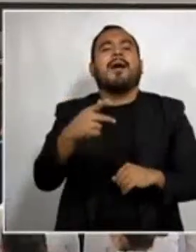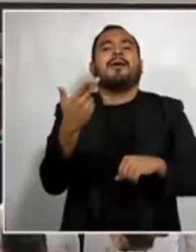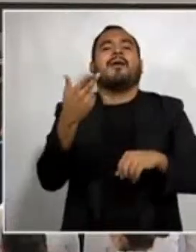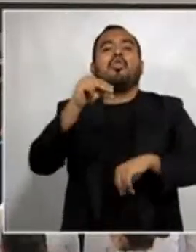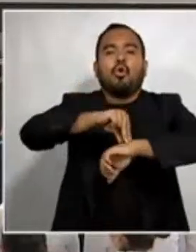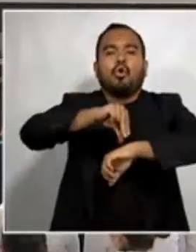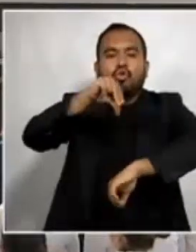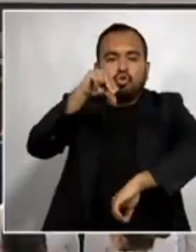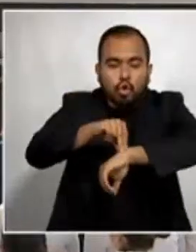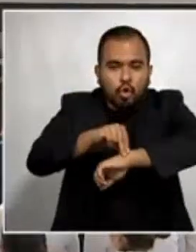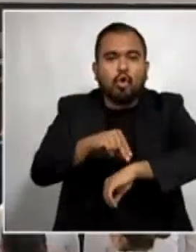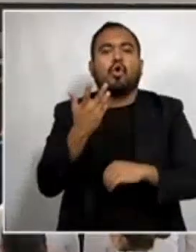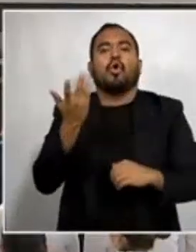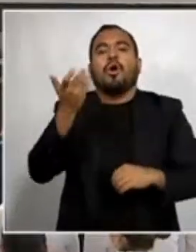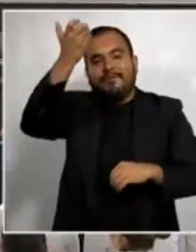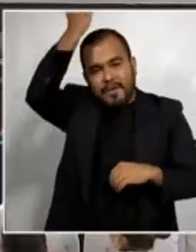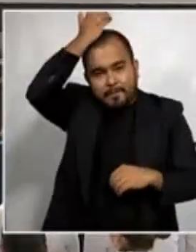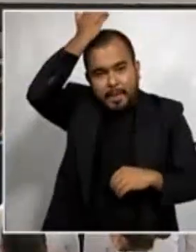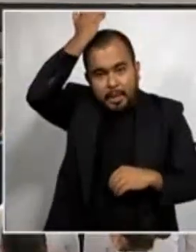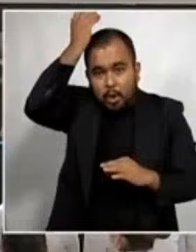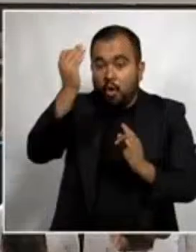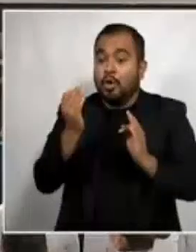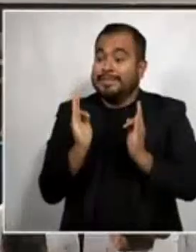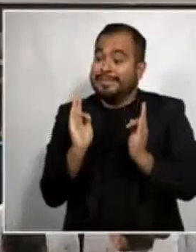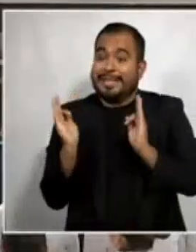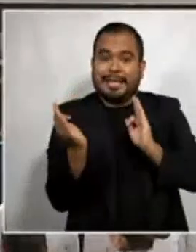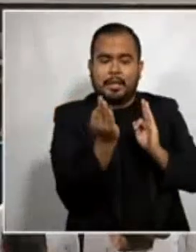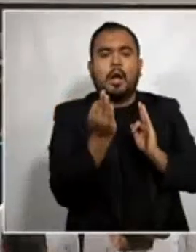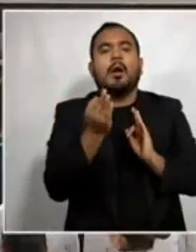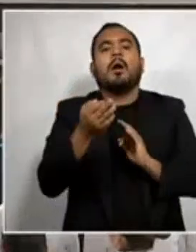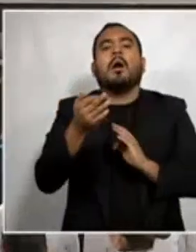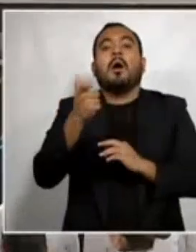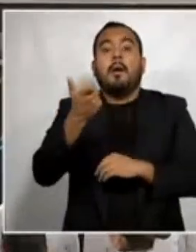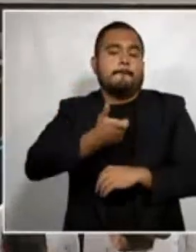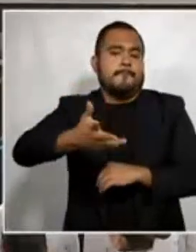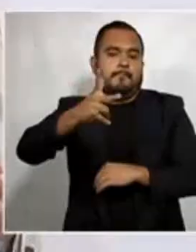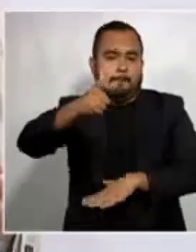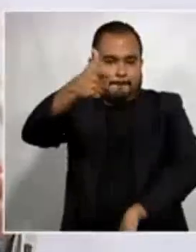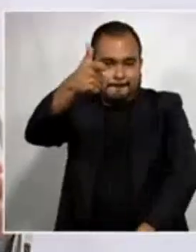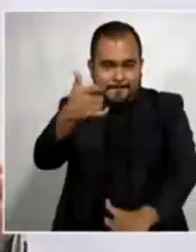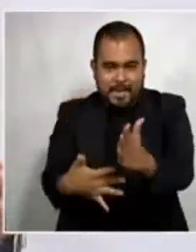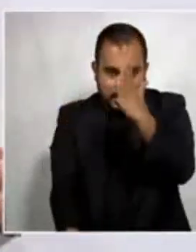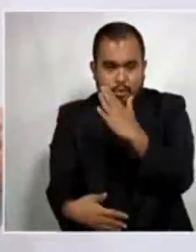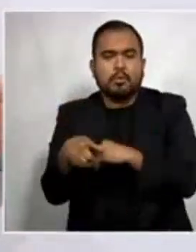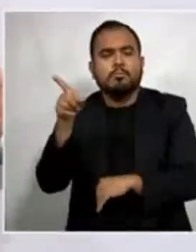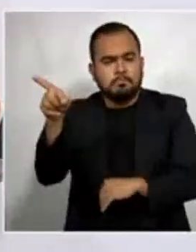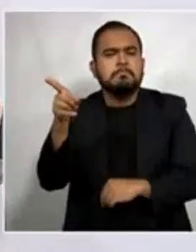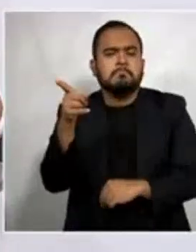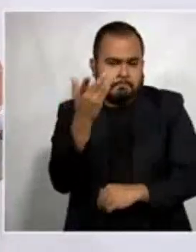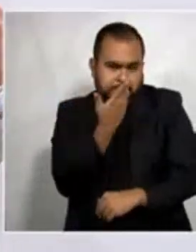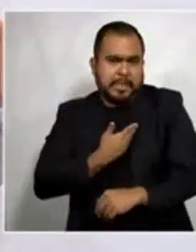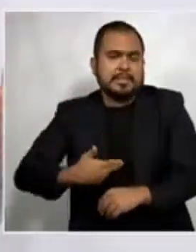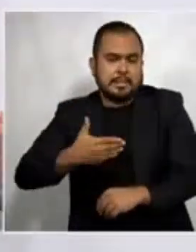asequible dentro del programa que la presidenta Shabound ha estipulado y en el cual el gobierno